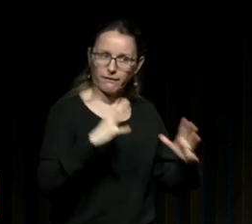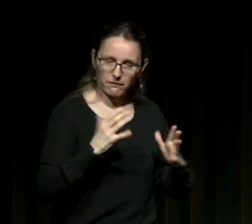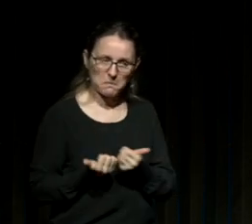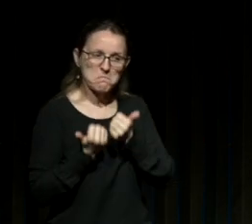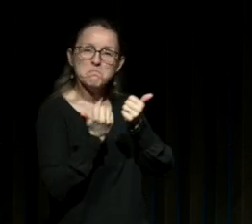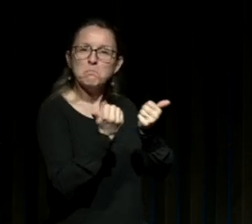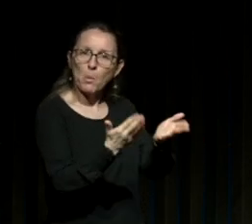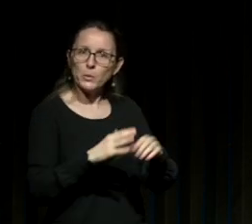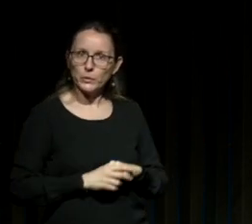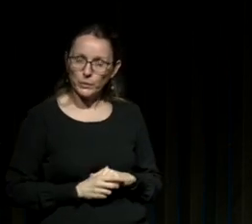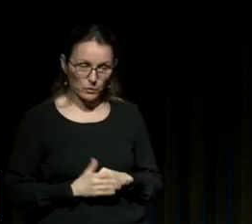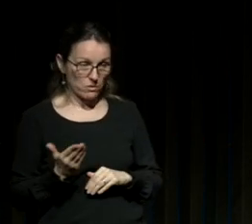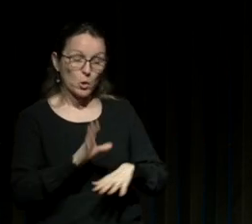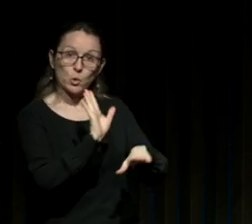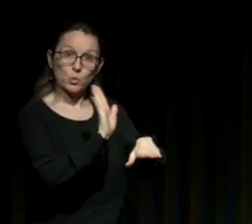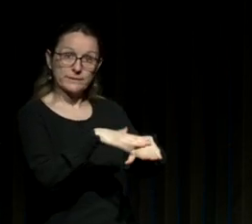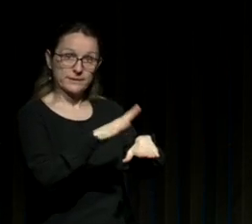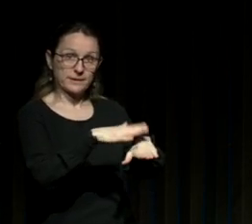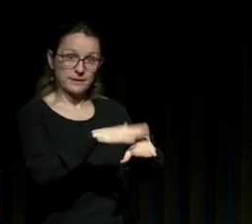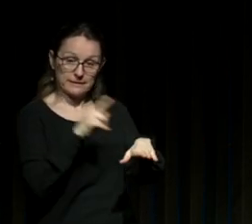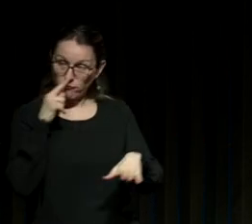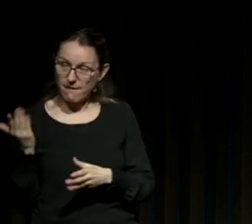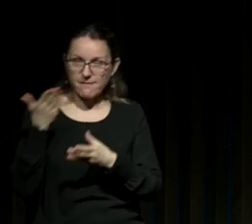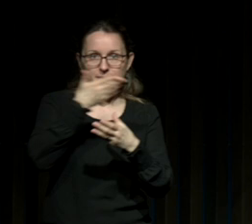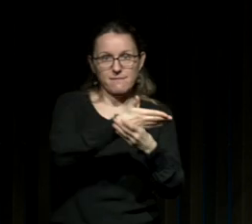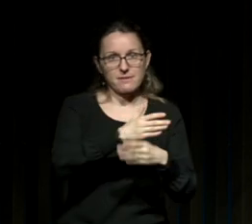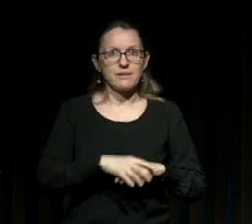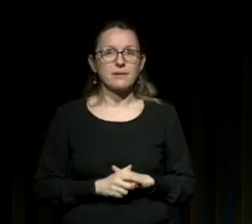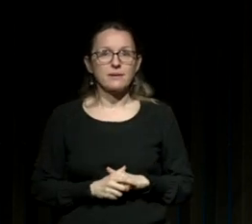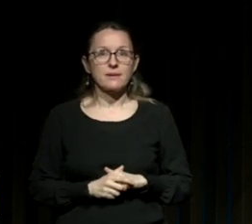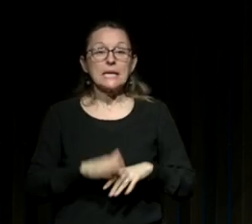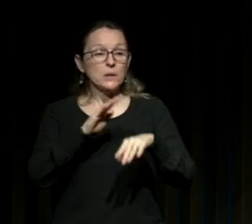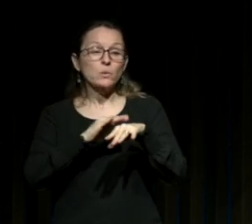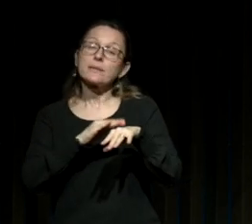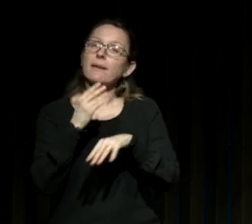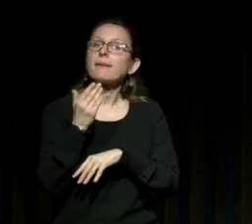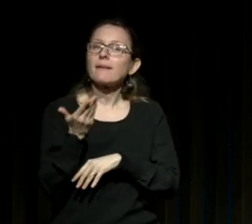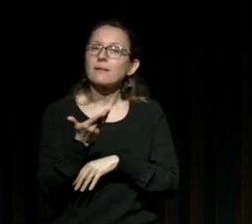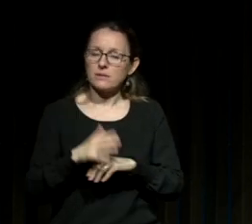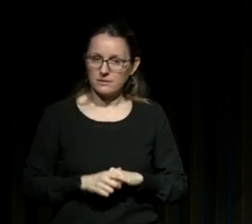donner des conseils et les conseils qui leur sont données c'est de limiter les prises calorique sur